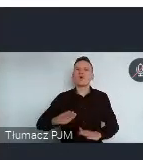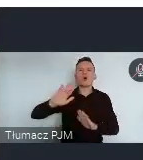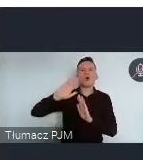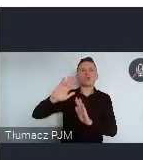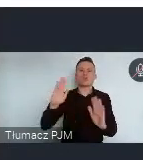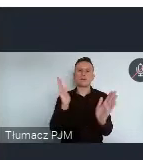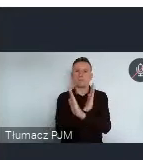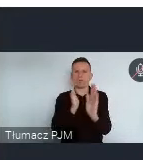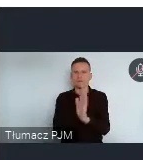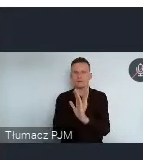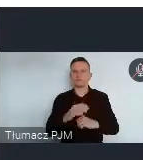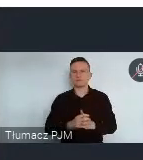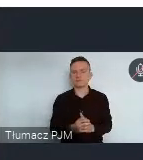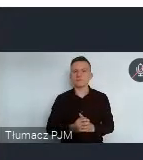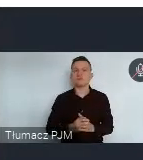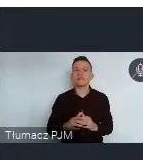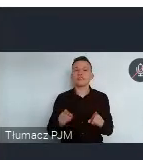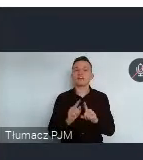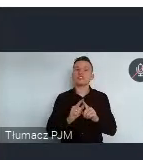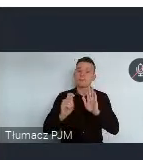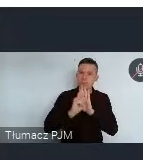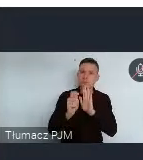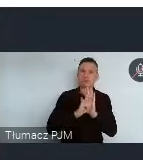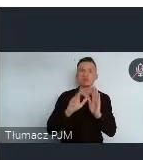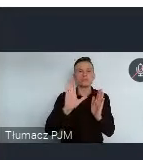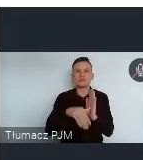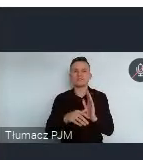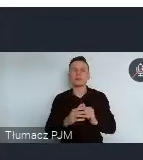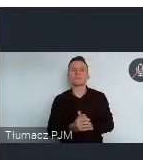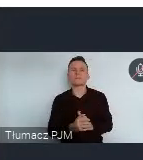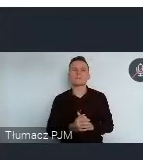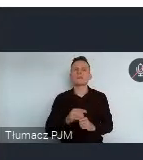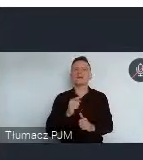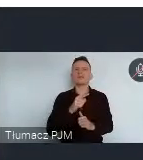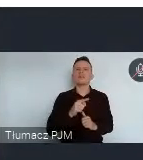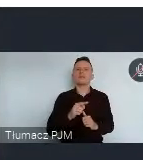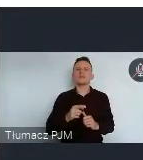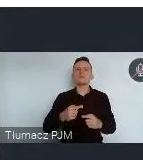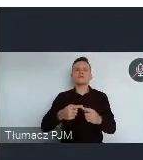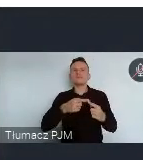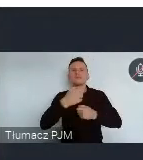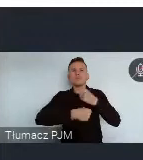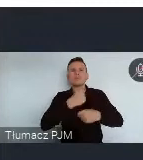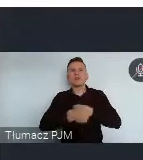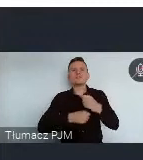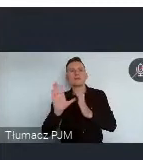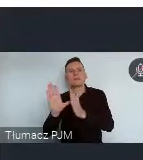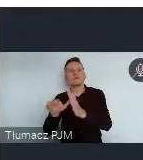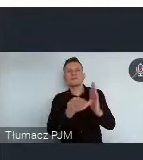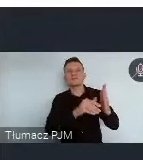a po części też z mobilnością miejską, była inicjatywa w ramach Partnerskiej Inicjatywy Miast, projektu współfinansowanego